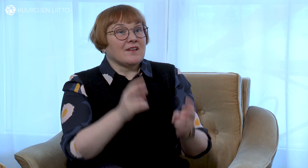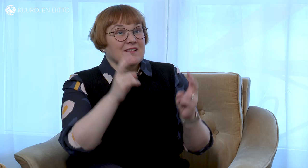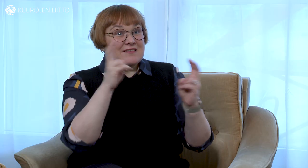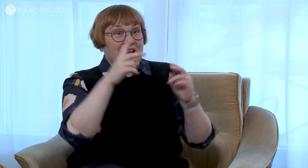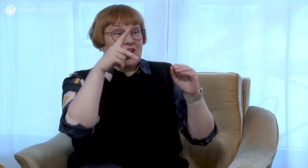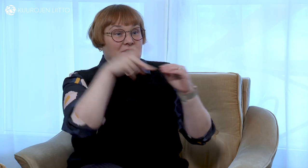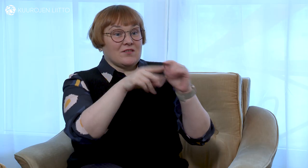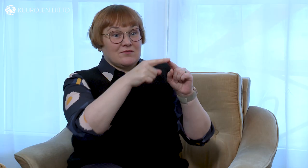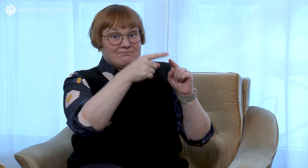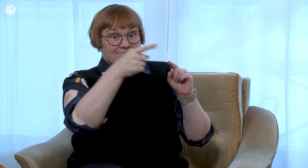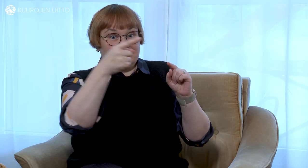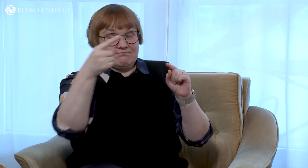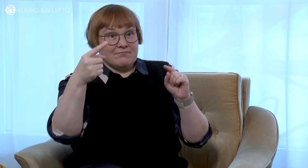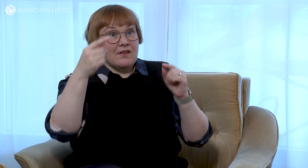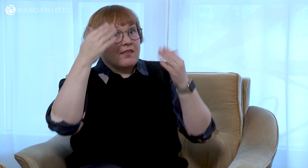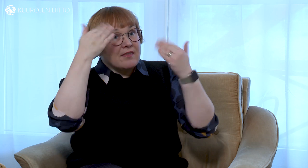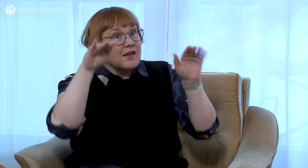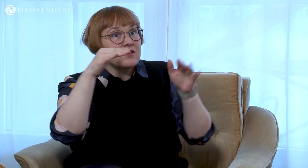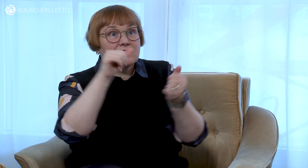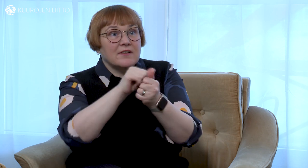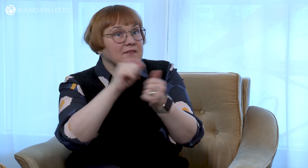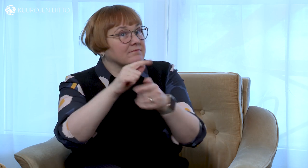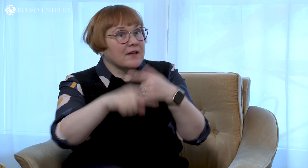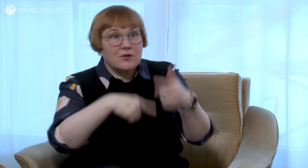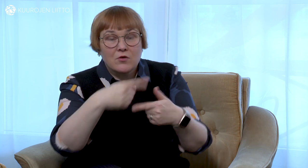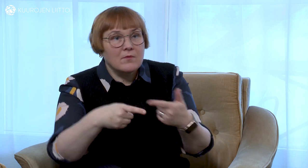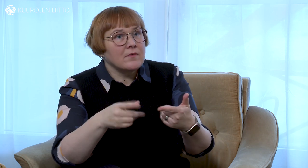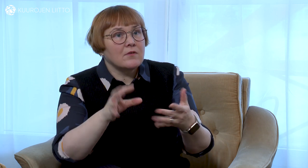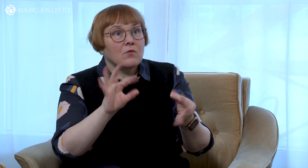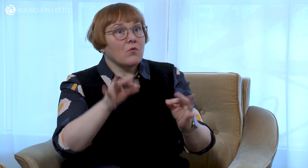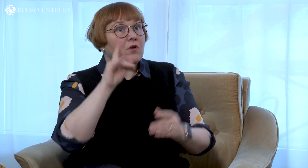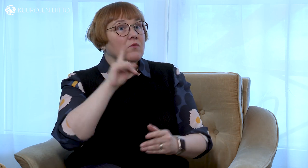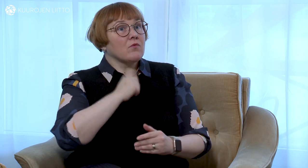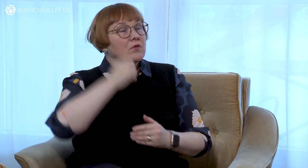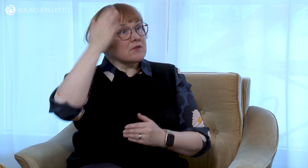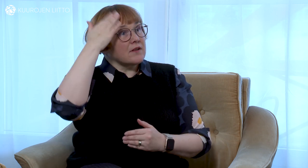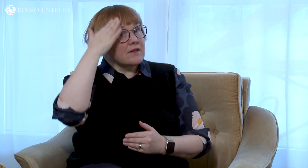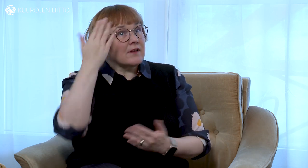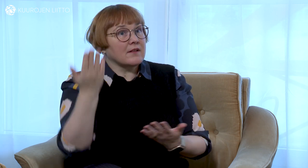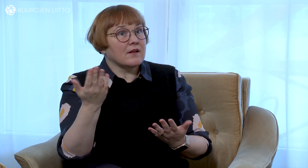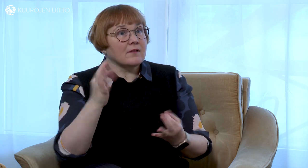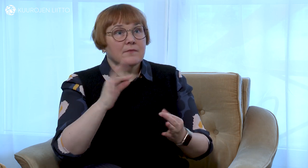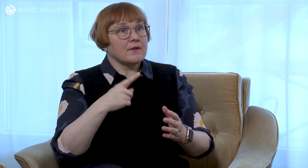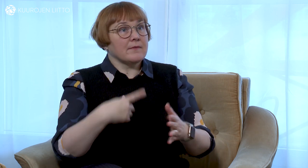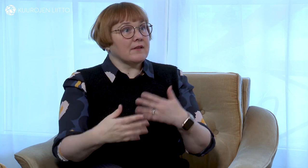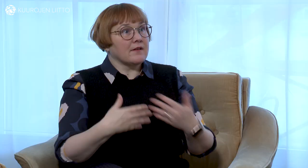Kuinka kuurot saavat tietoa pitkittyneistä sähkökatkoksista?